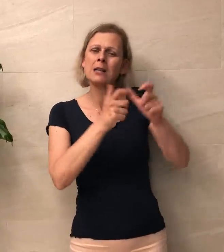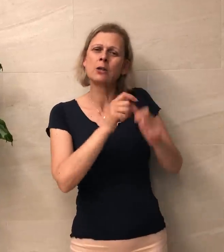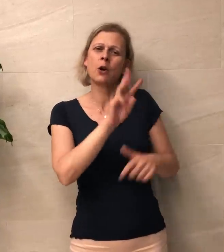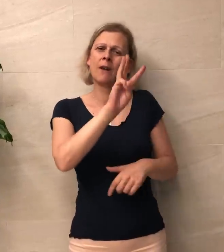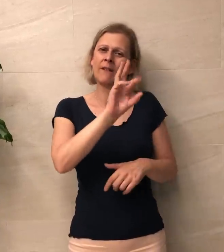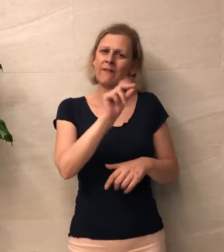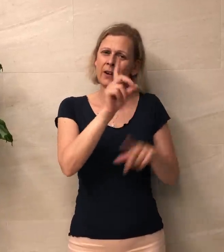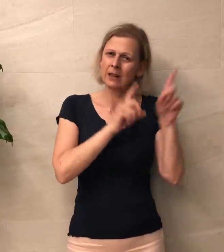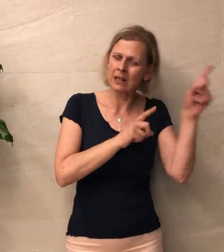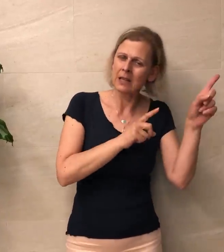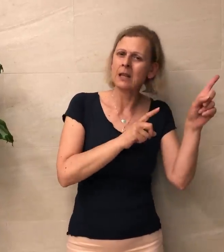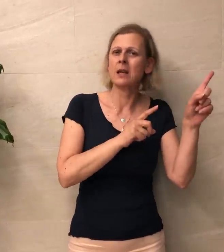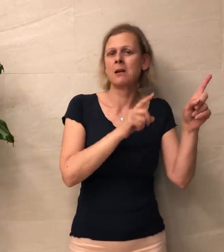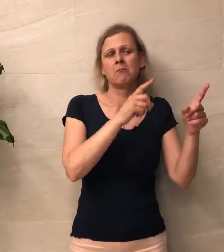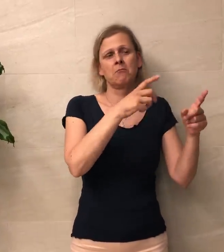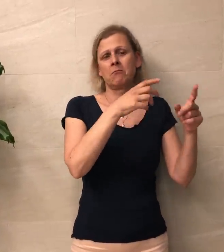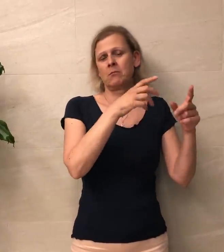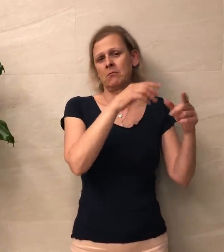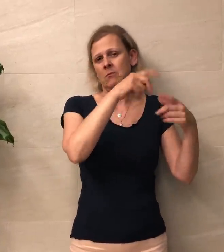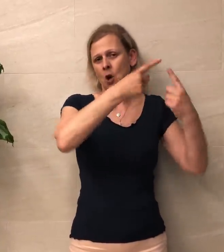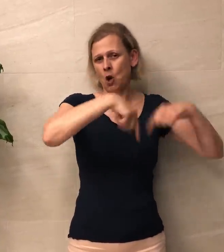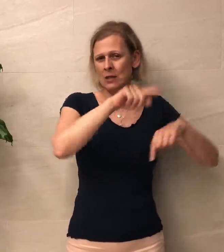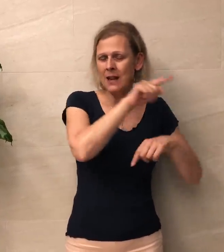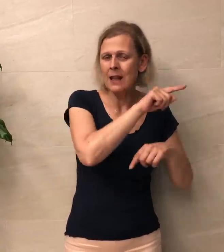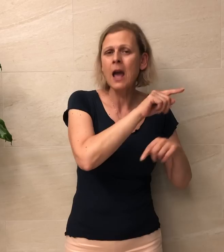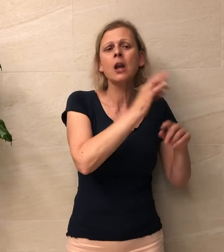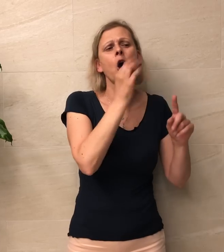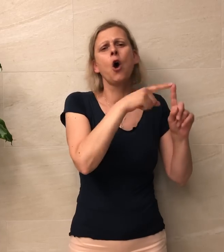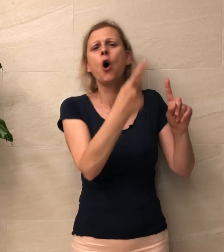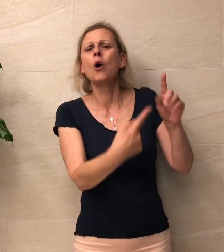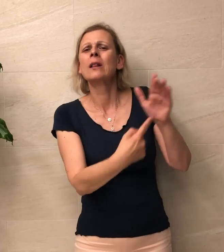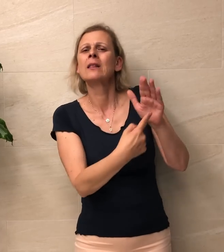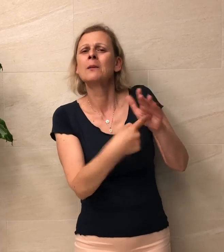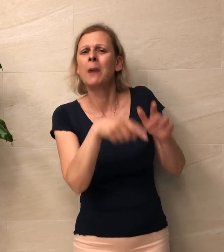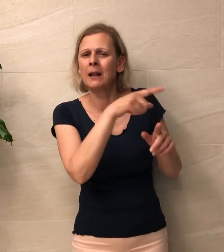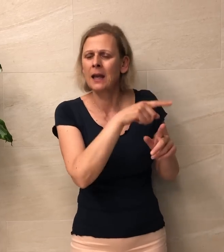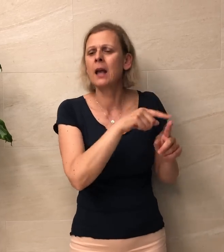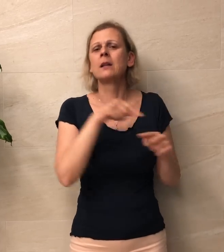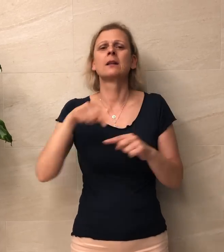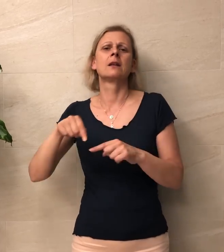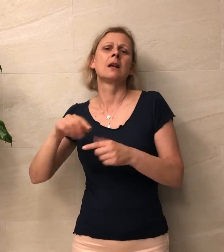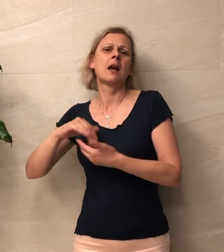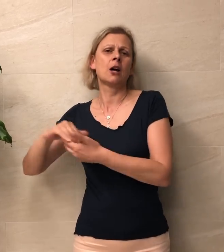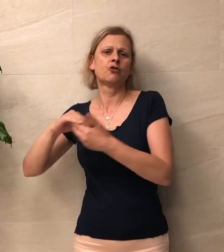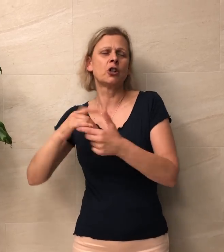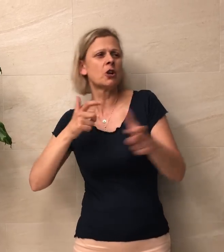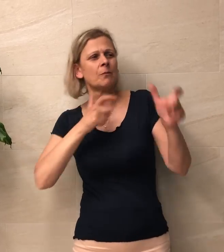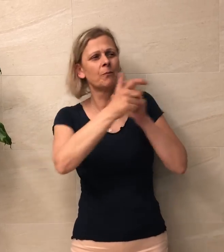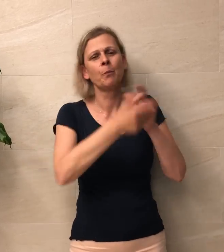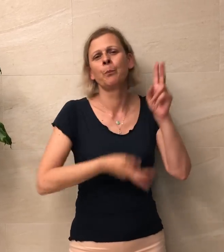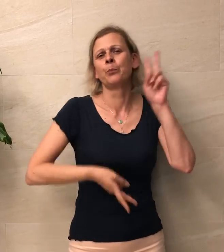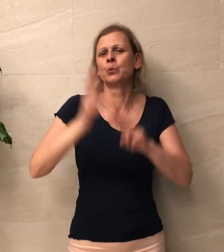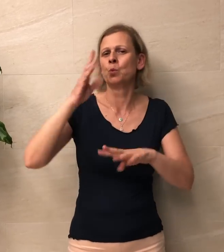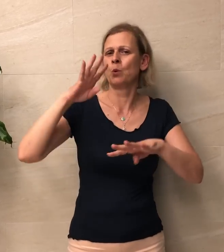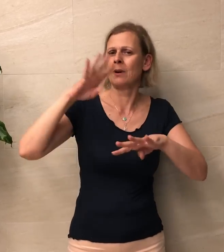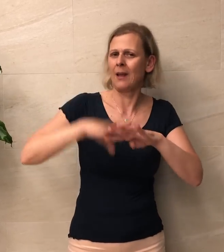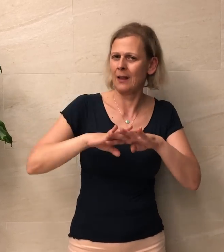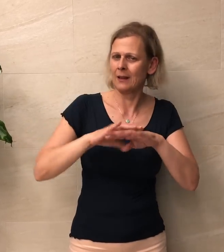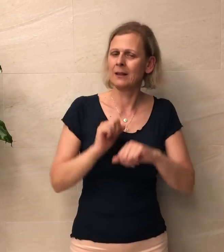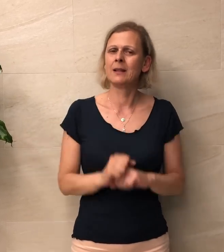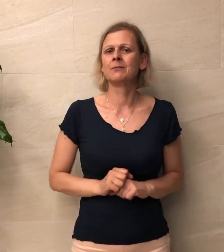testi sono ineccepibili, è importante che si faccia rete.